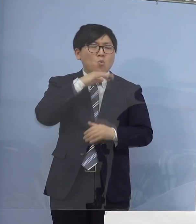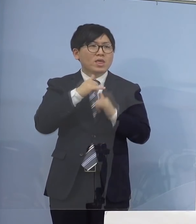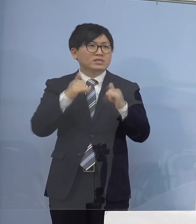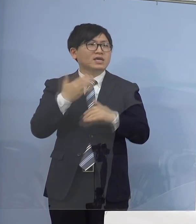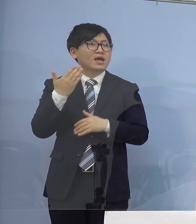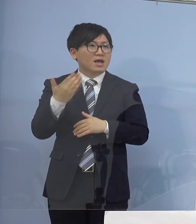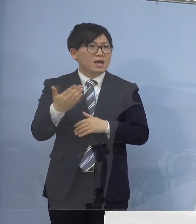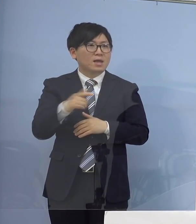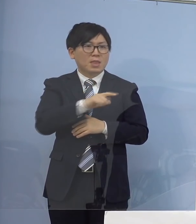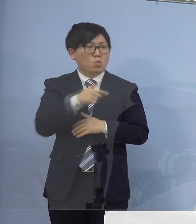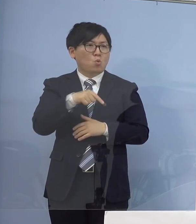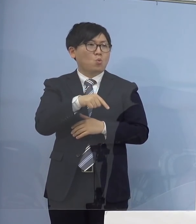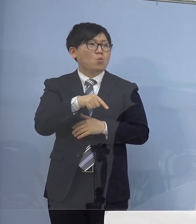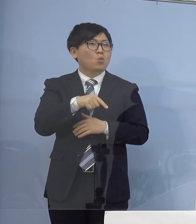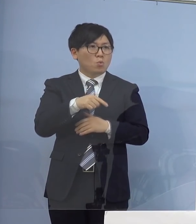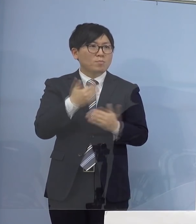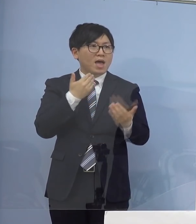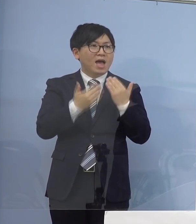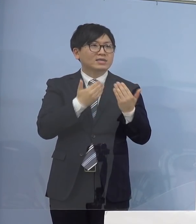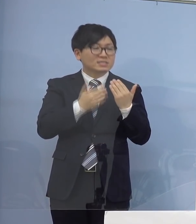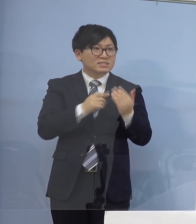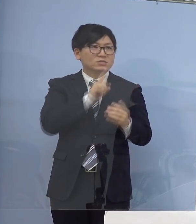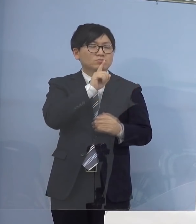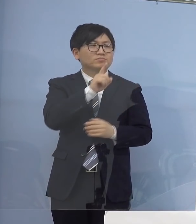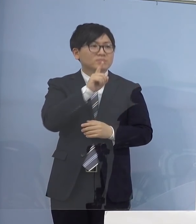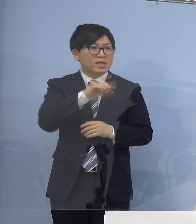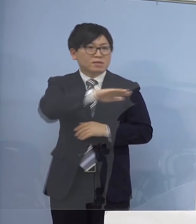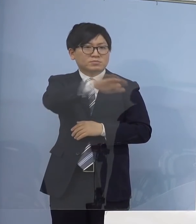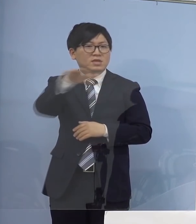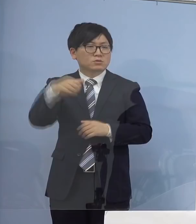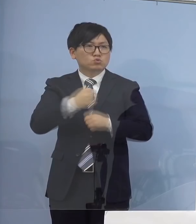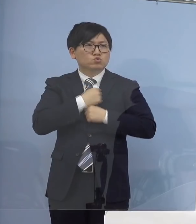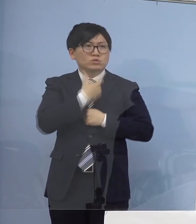それによって注意をする ここが変わってくるでしょうと